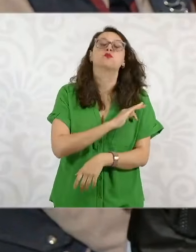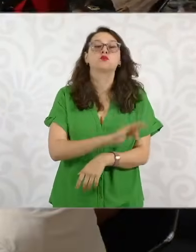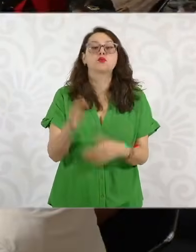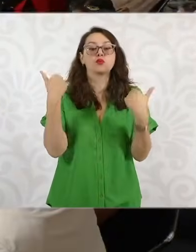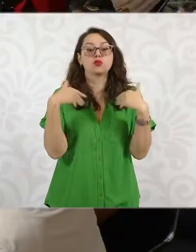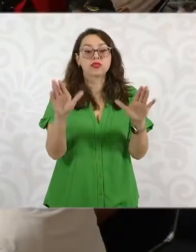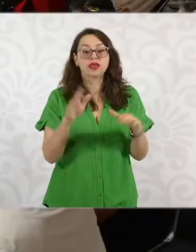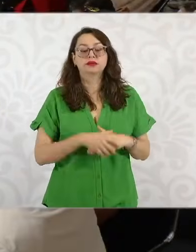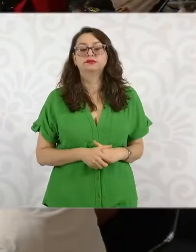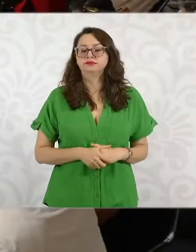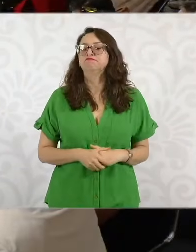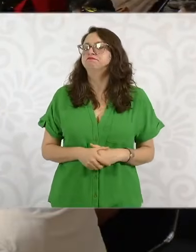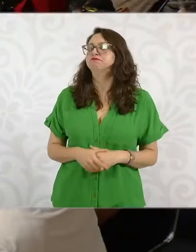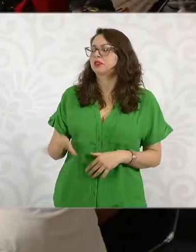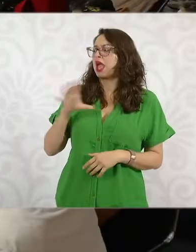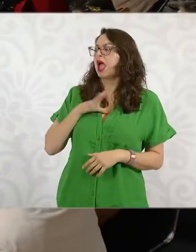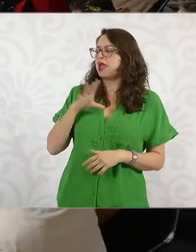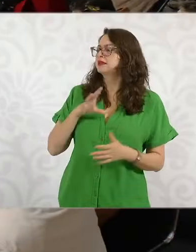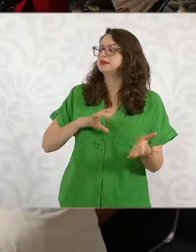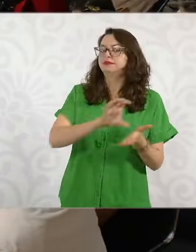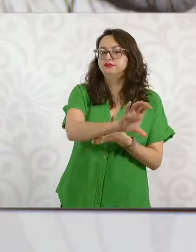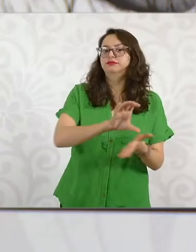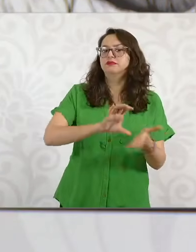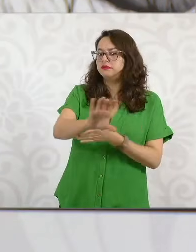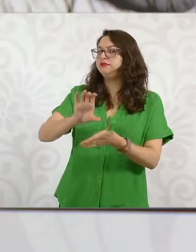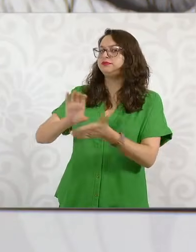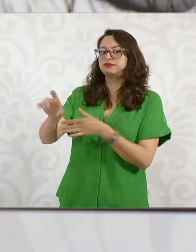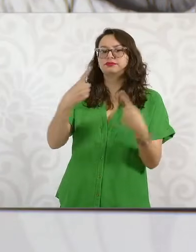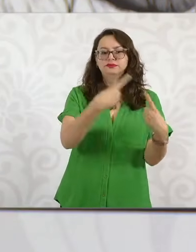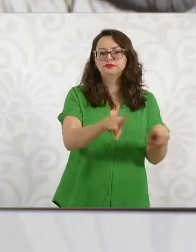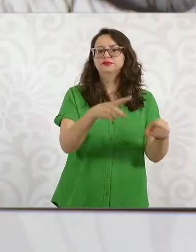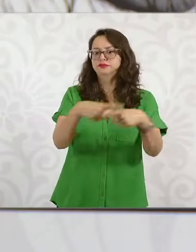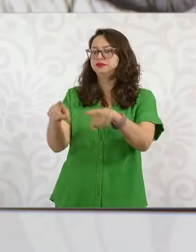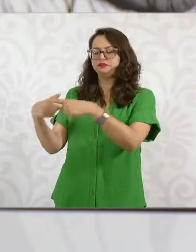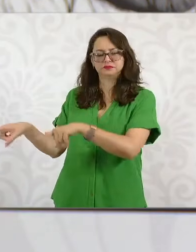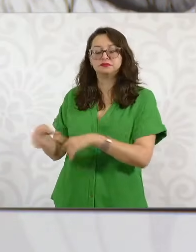Hay varios sectores en donde hay inversión, pero particularmente el farmacéutico y la verdad